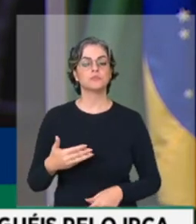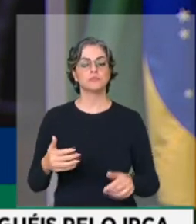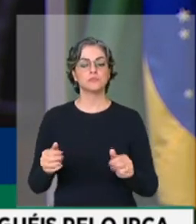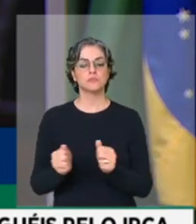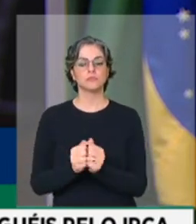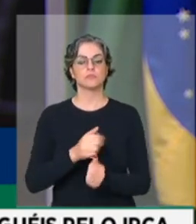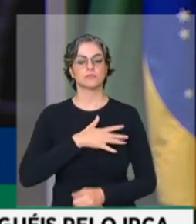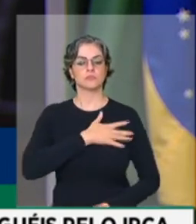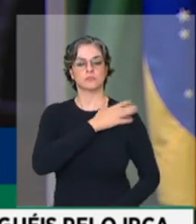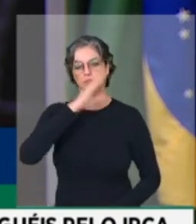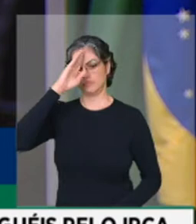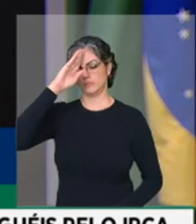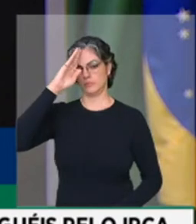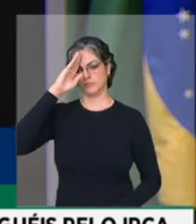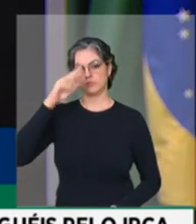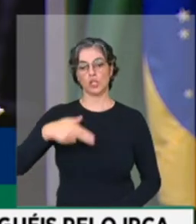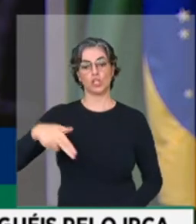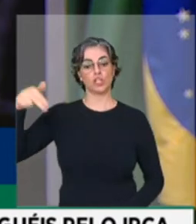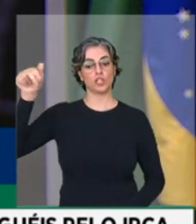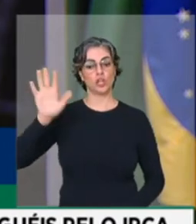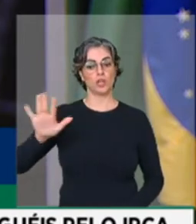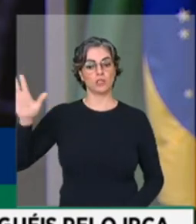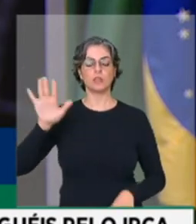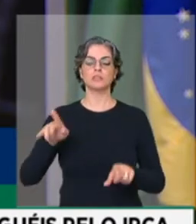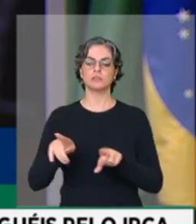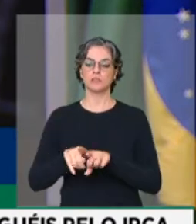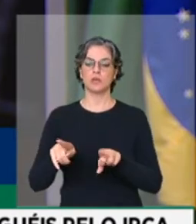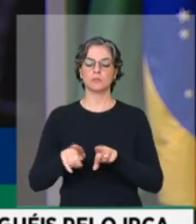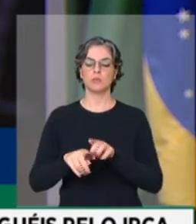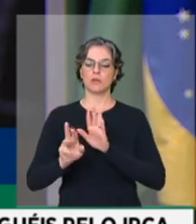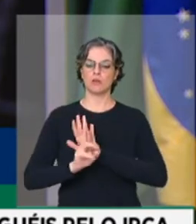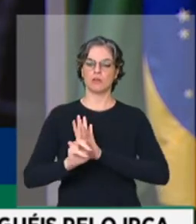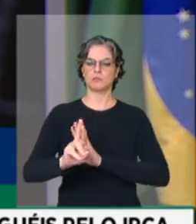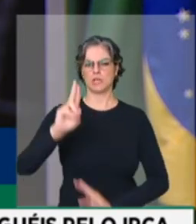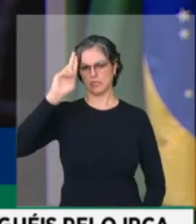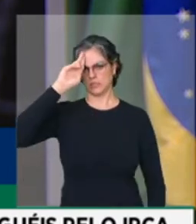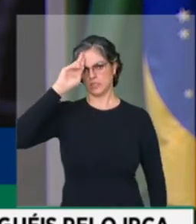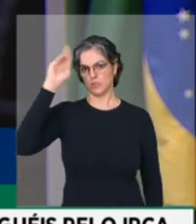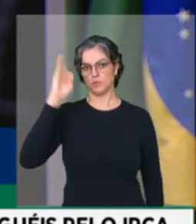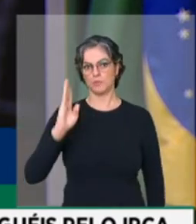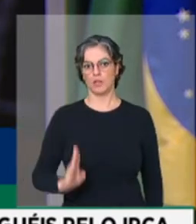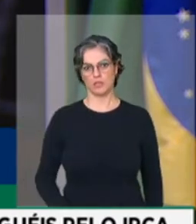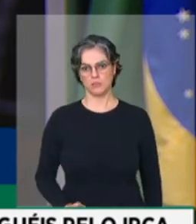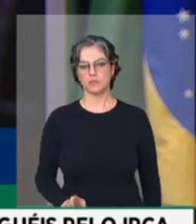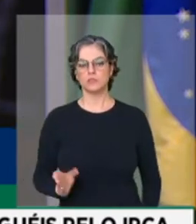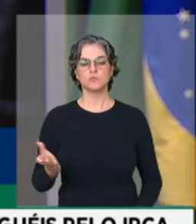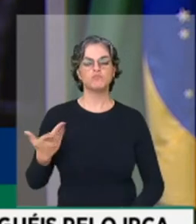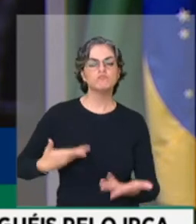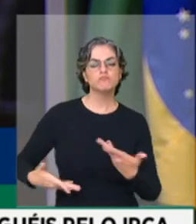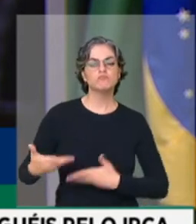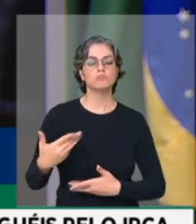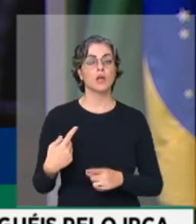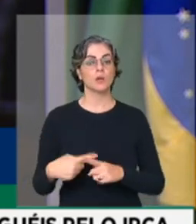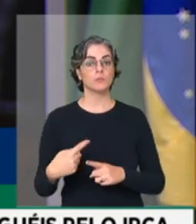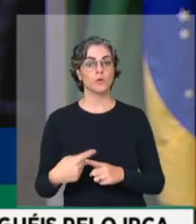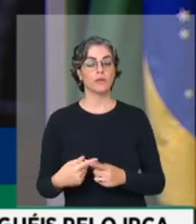NORDESTE... E O REPRESENTANTE TAMBÉM DO EXÉRCITO BRASILEIRO... PARA QUE PUDESSE... PERNAMBUCO APRESENTAR... UMA... AS